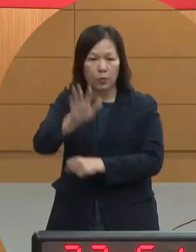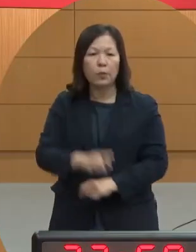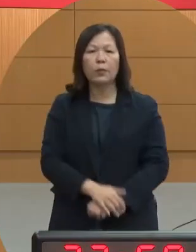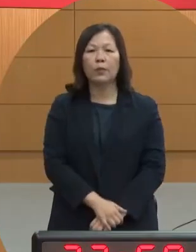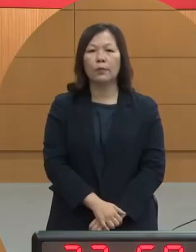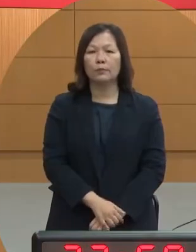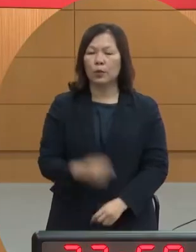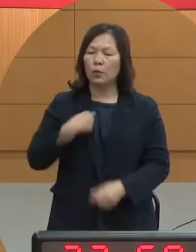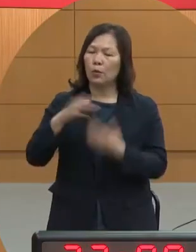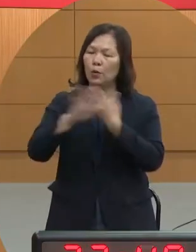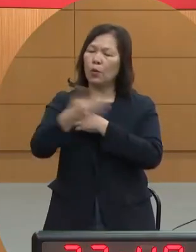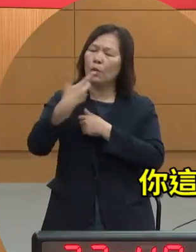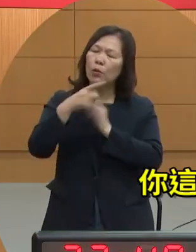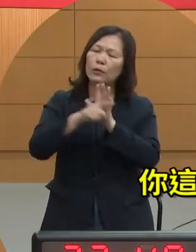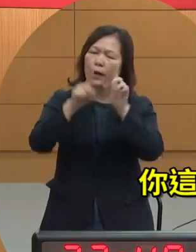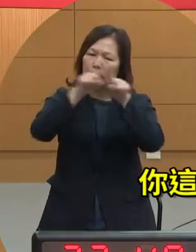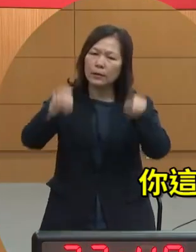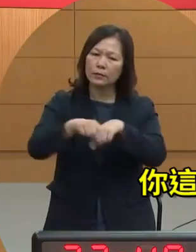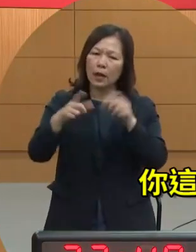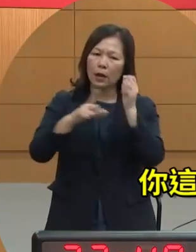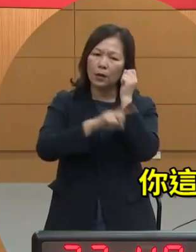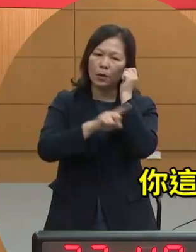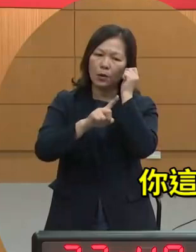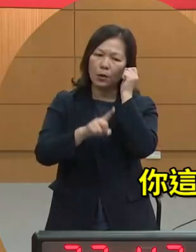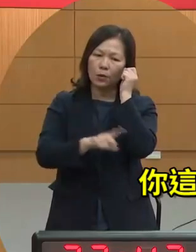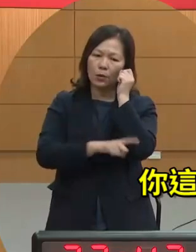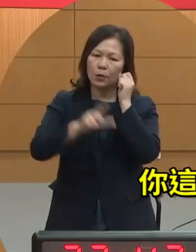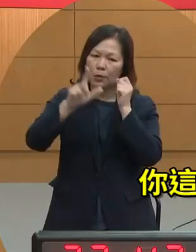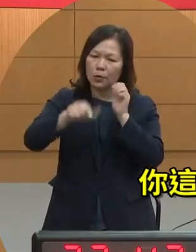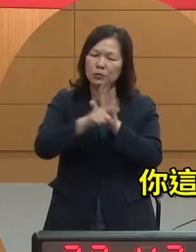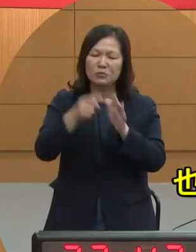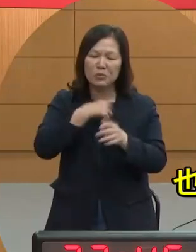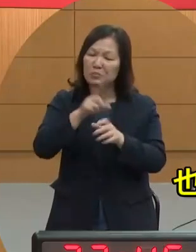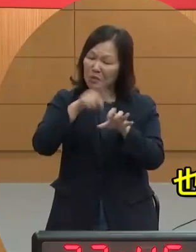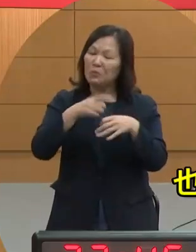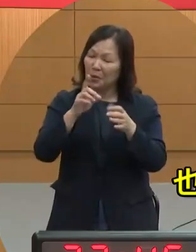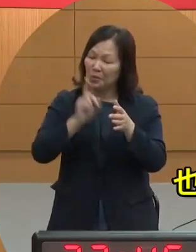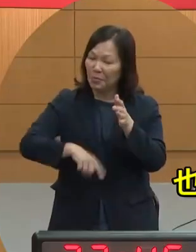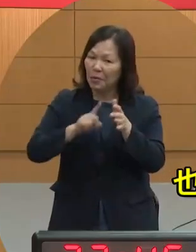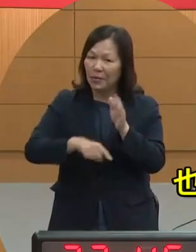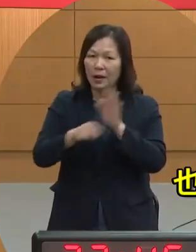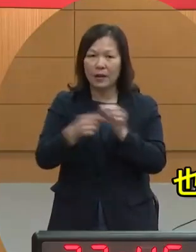有人問我說張律師 你這樣應該算蠻好賺錢的吧 也算是某種人生勝利組